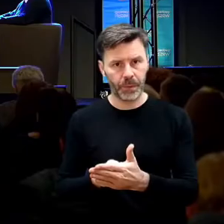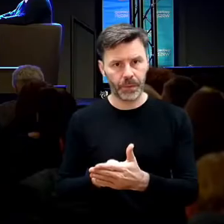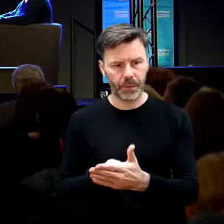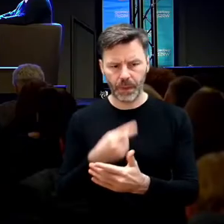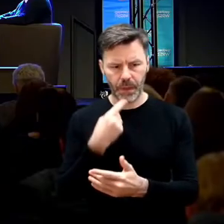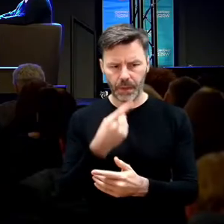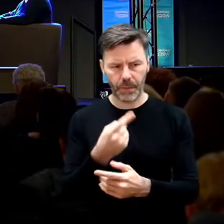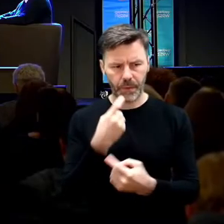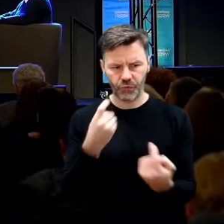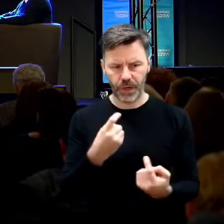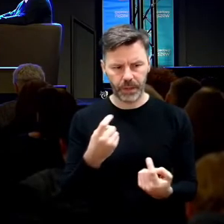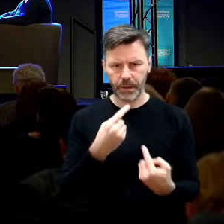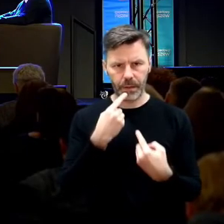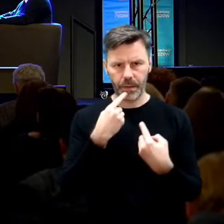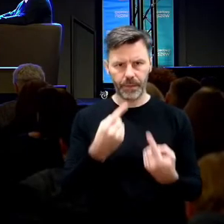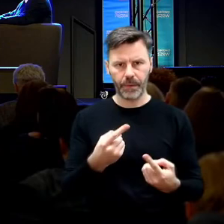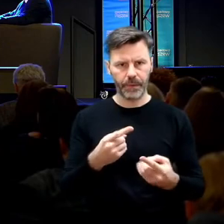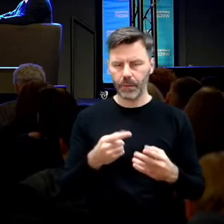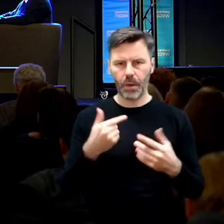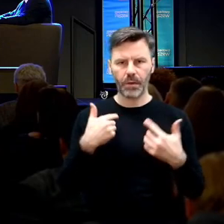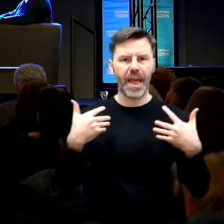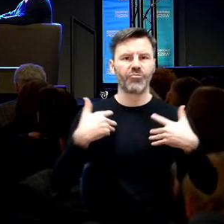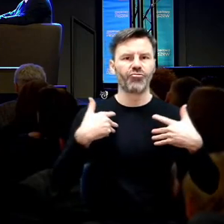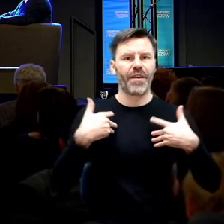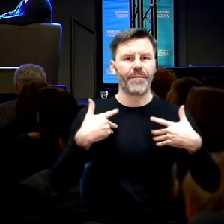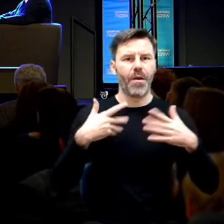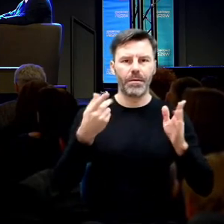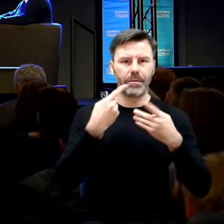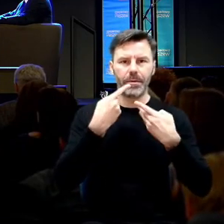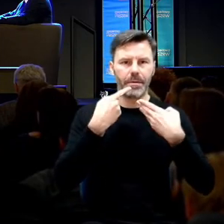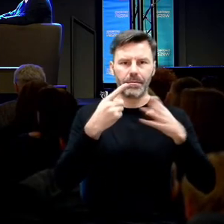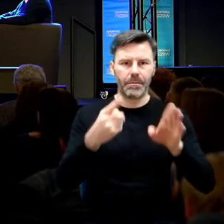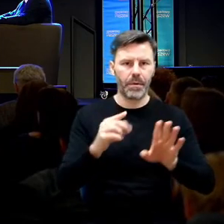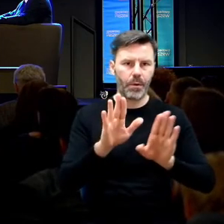bo idzie to na żywo, więc ktoś się może obrazić na mnie.